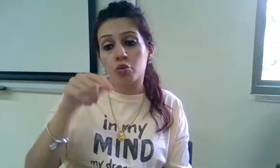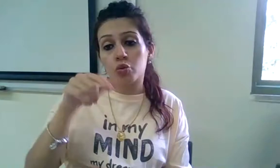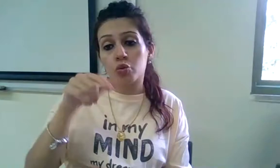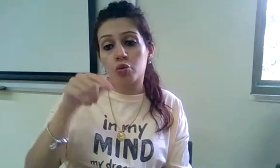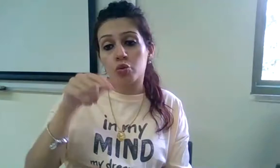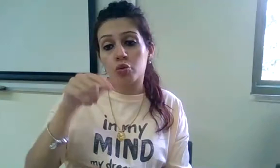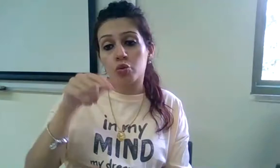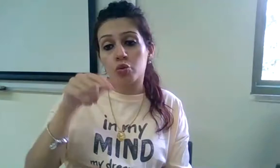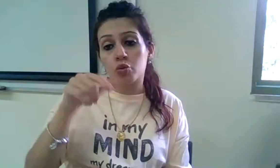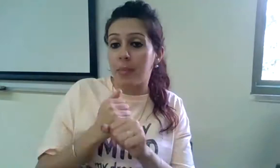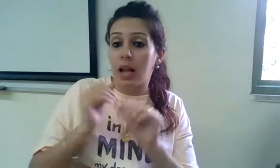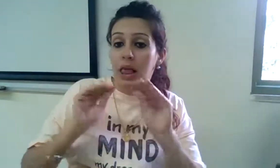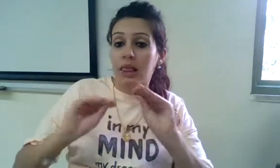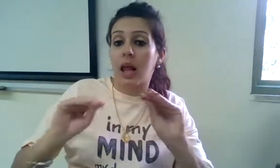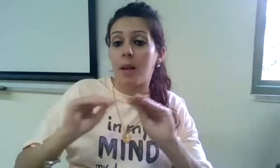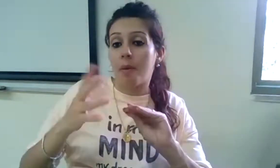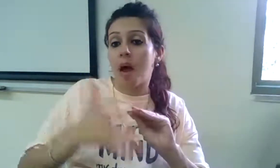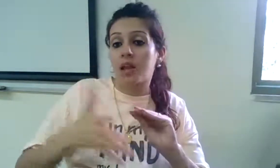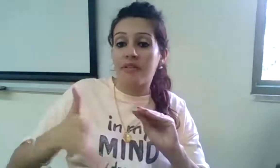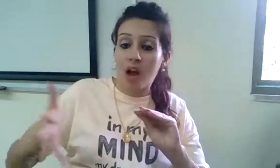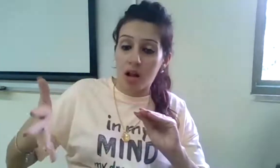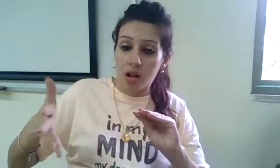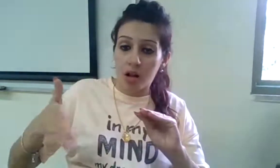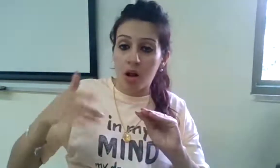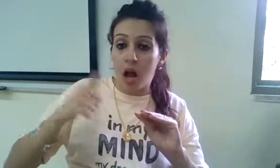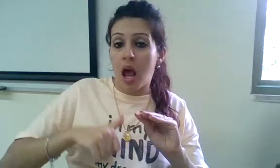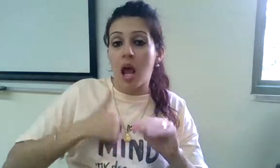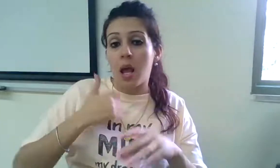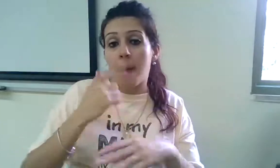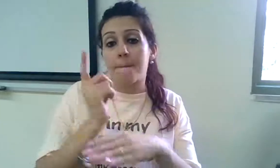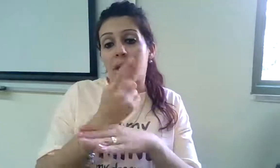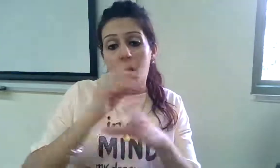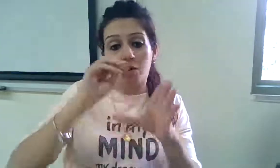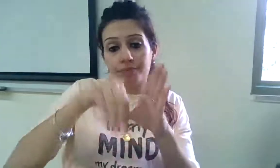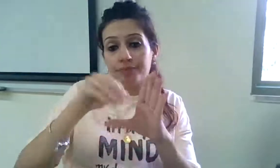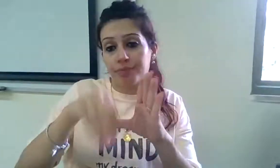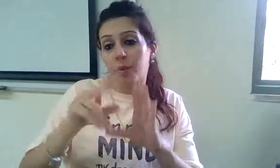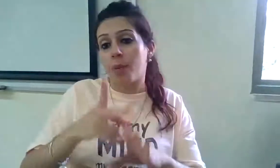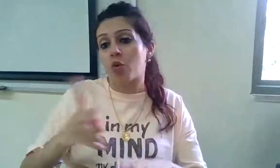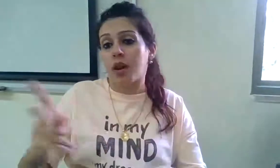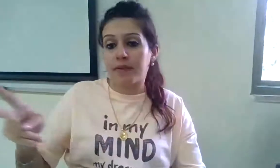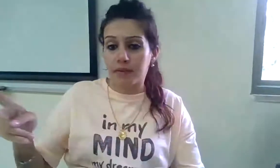طويلة بحدث وحيد الذي هو على الأغلب سيحدد